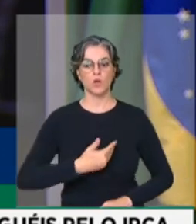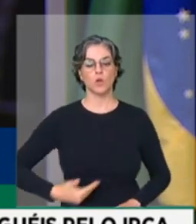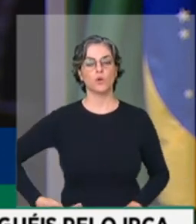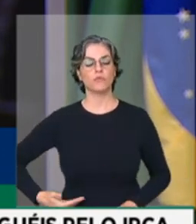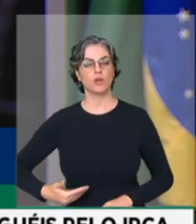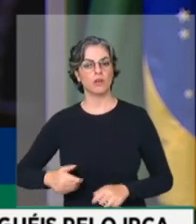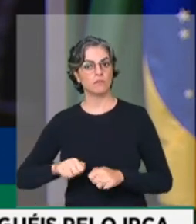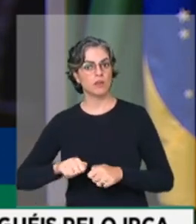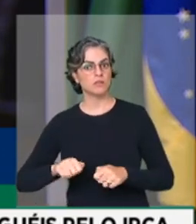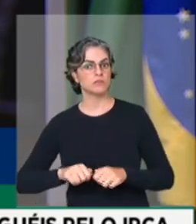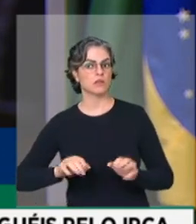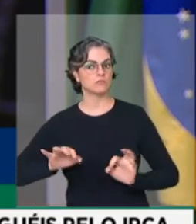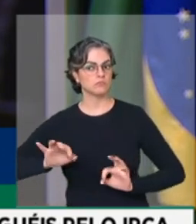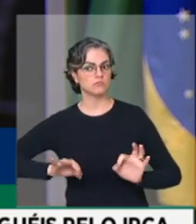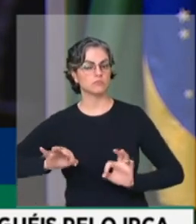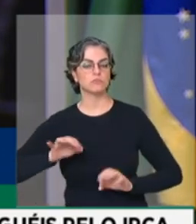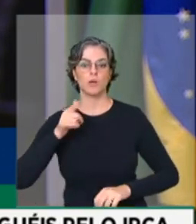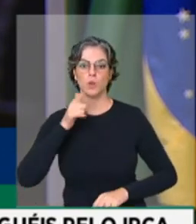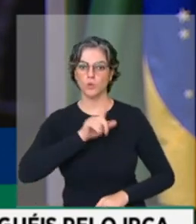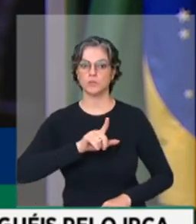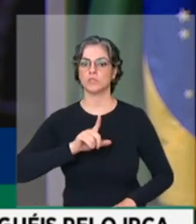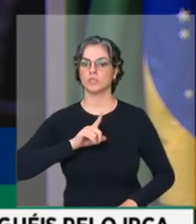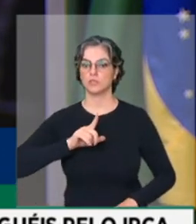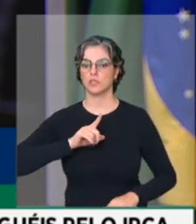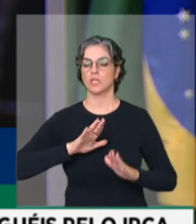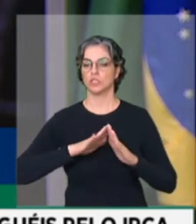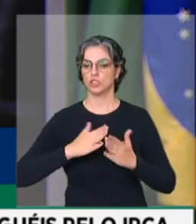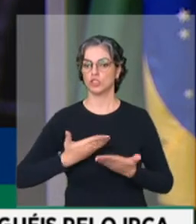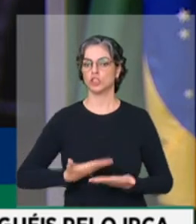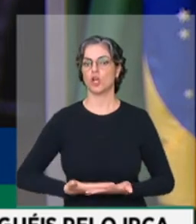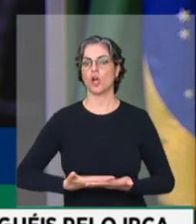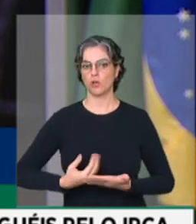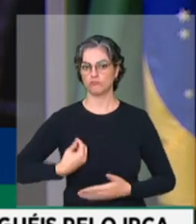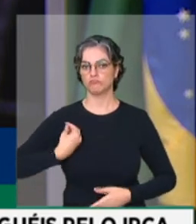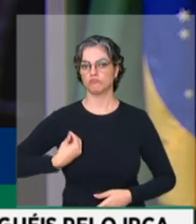FAZER PARA... PARA ALI ABRIGAR ESSAS ESCOLAS DESSA ESCOLA DE SARGENTOS DO EXÉRCITO. E O GOVERNADOR PAULO CÂMARA, DE